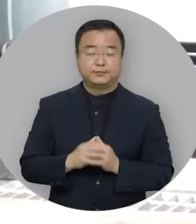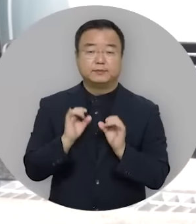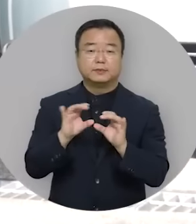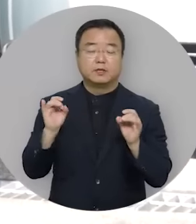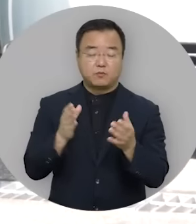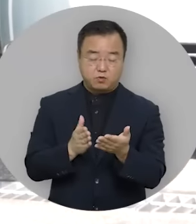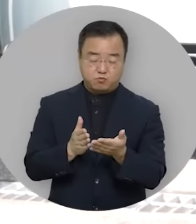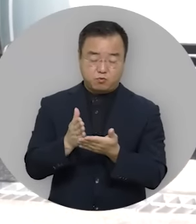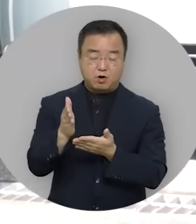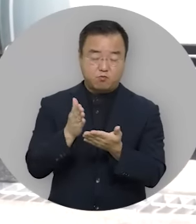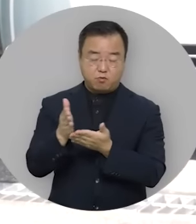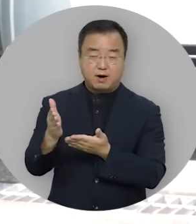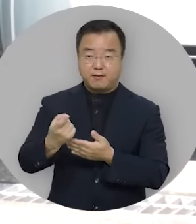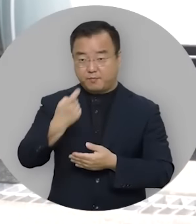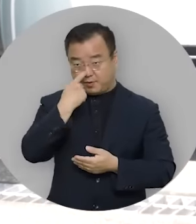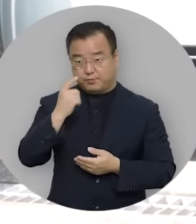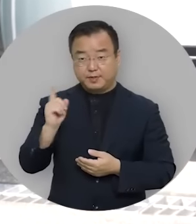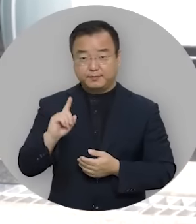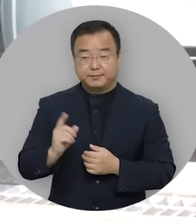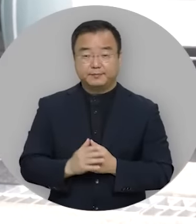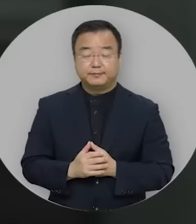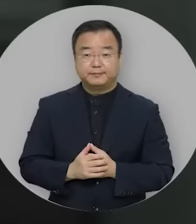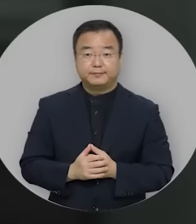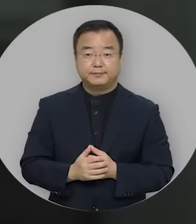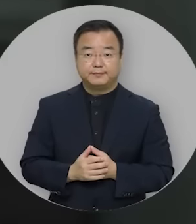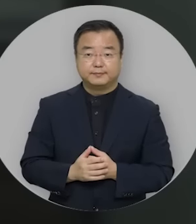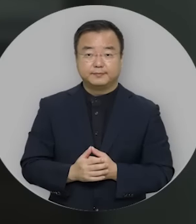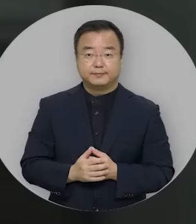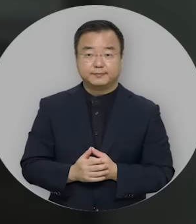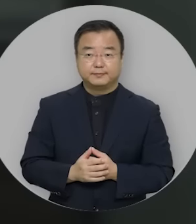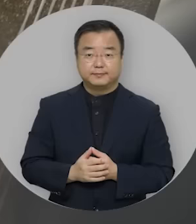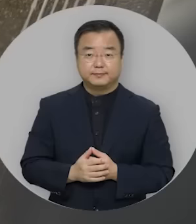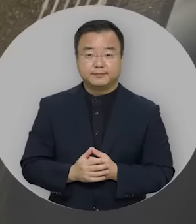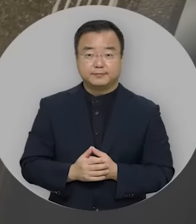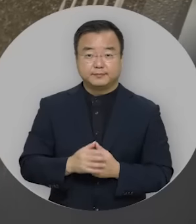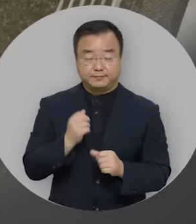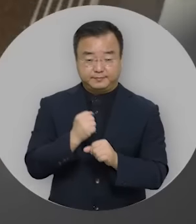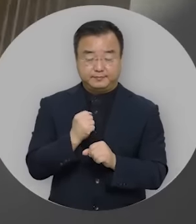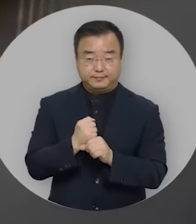각 과마다 어떤 걸 배우는지 살펴볼까요? 생산제조과는